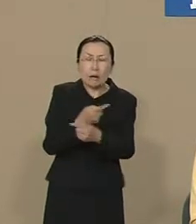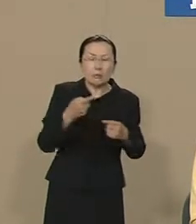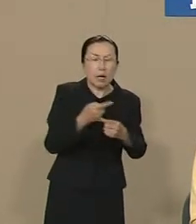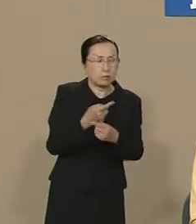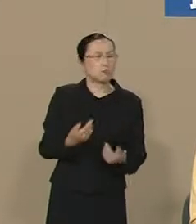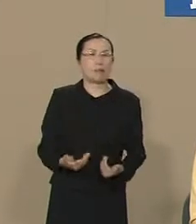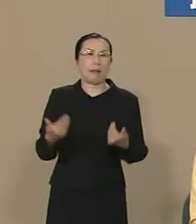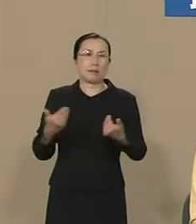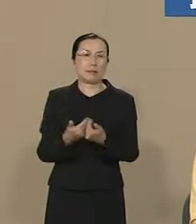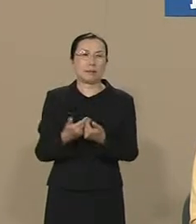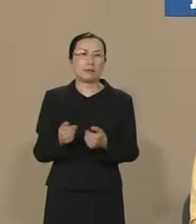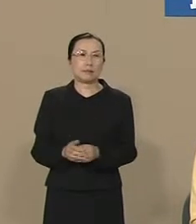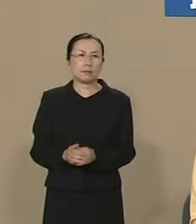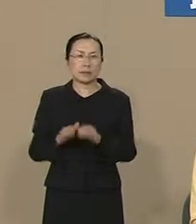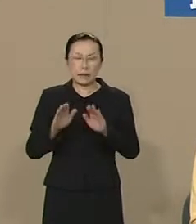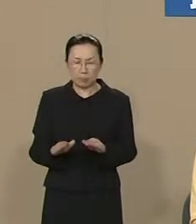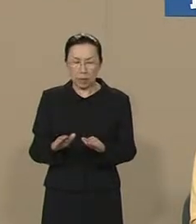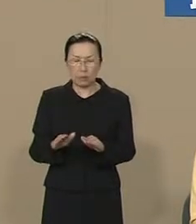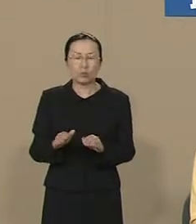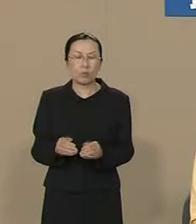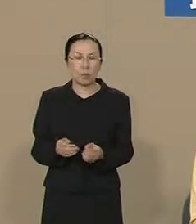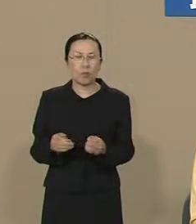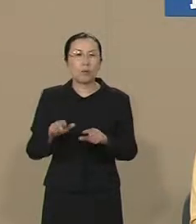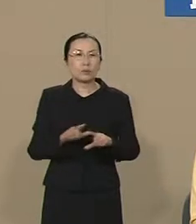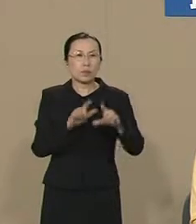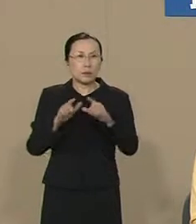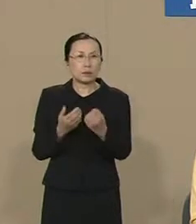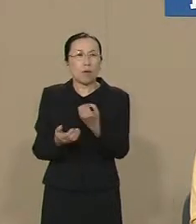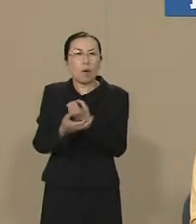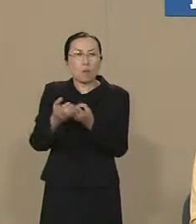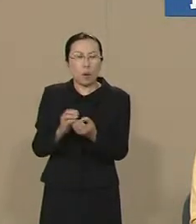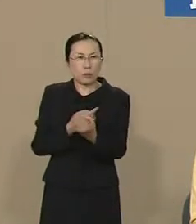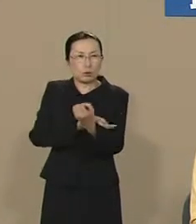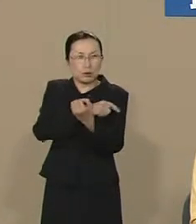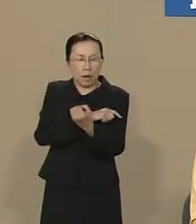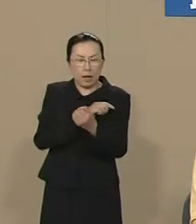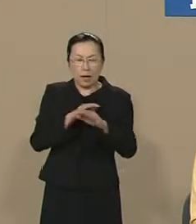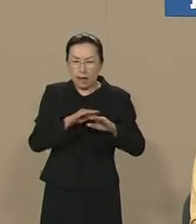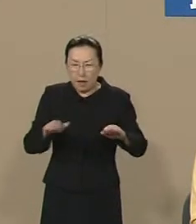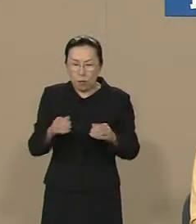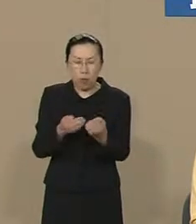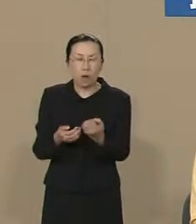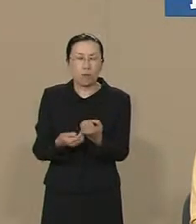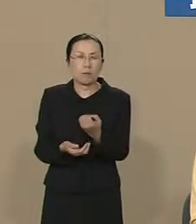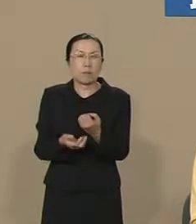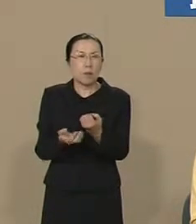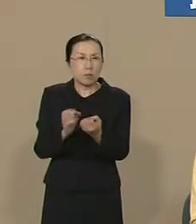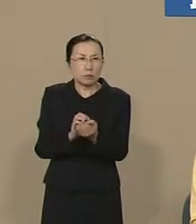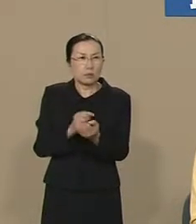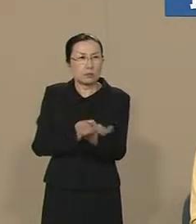今こそ､｢暮らしを守る力｣､ ｢平和を守る力｣が必要です｡